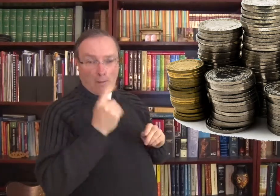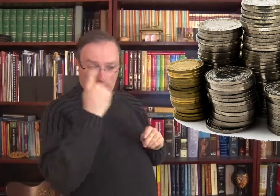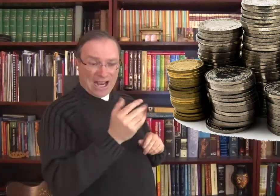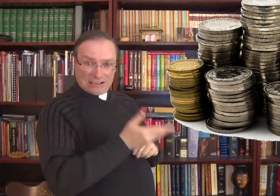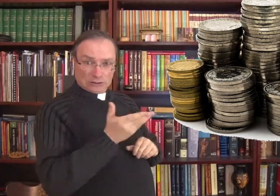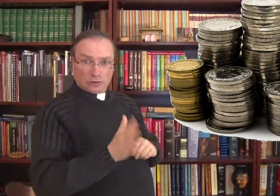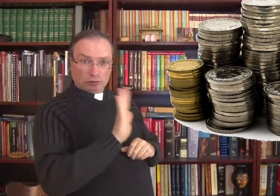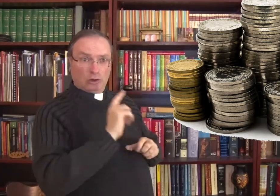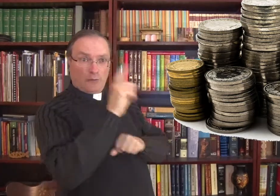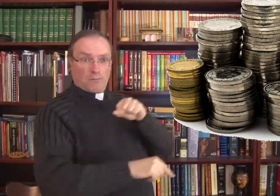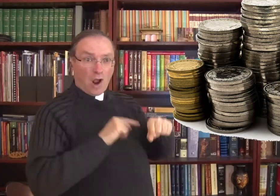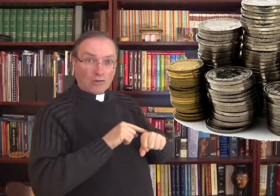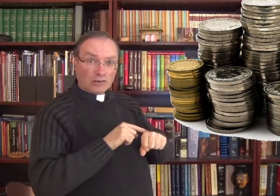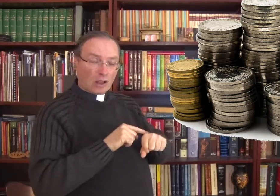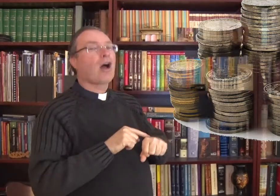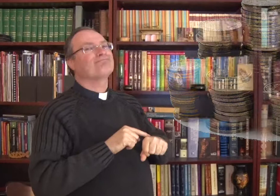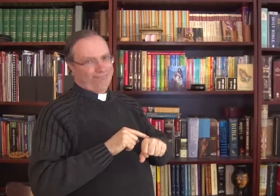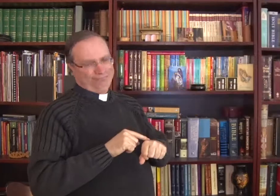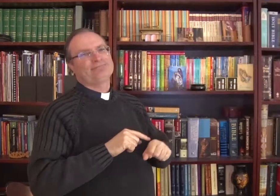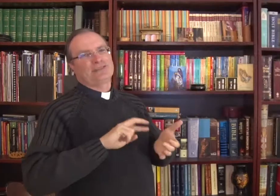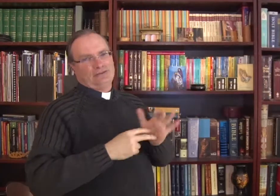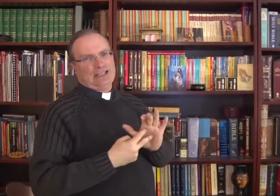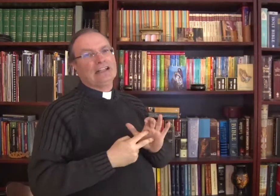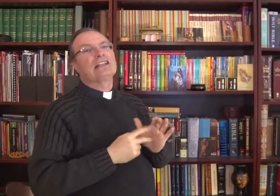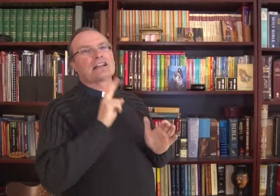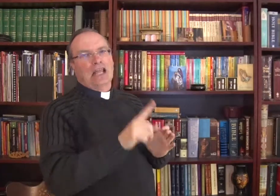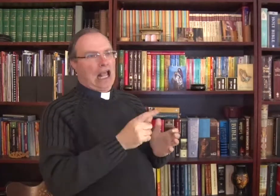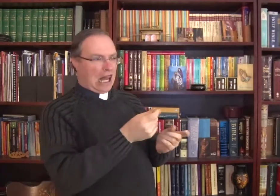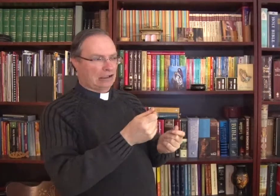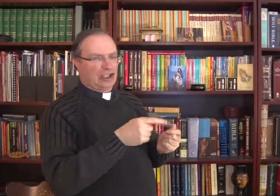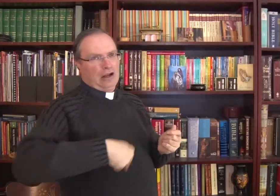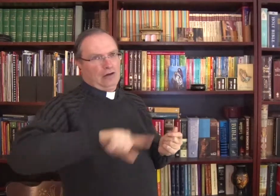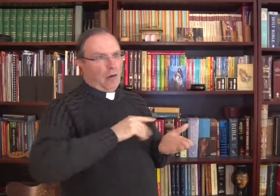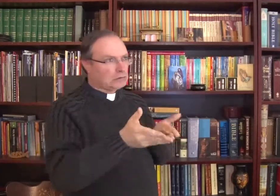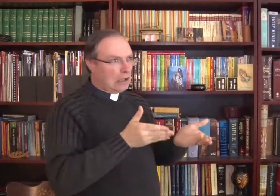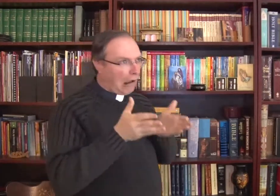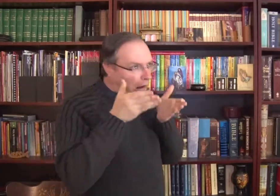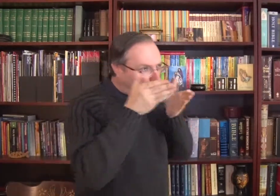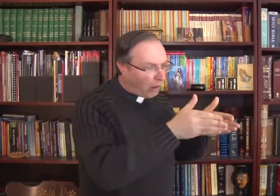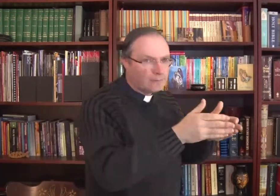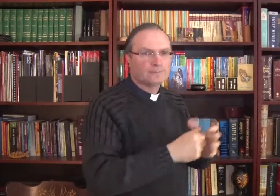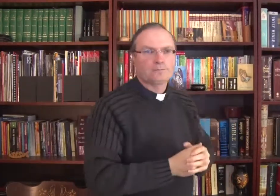par les choses de ce monde, c’est l’argent qu’on sert.